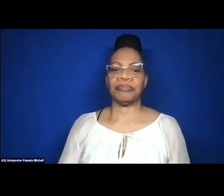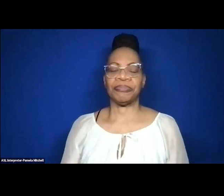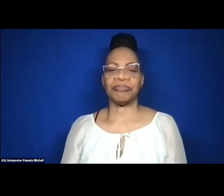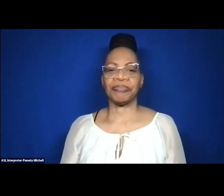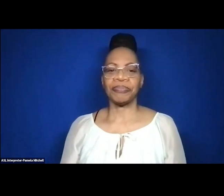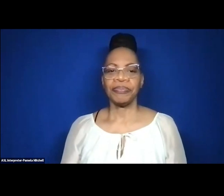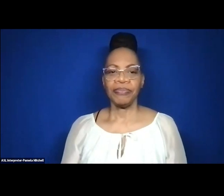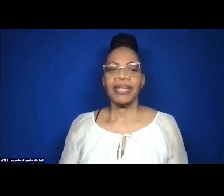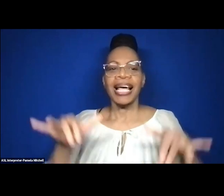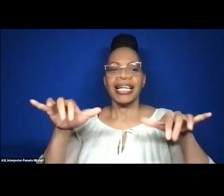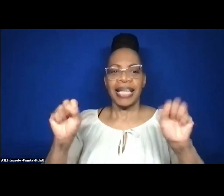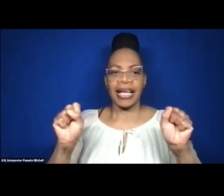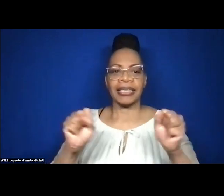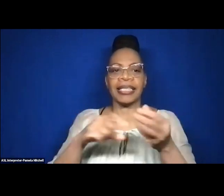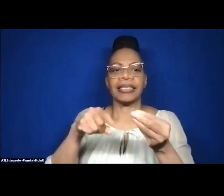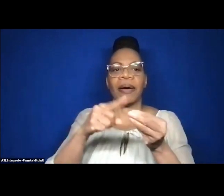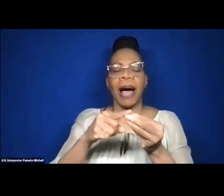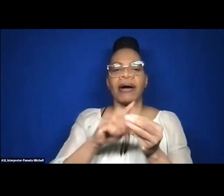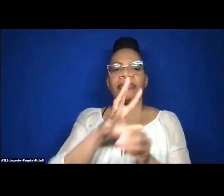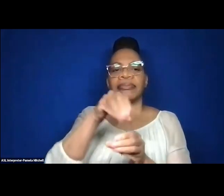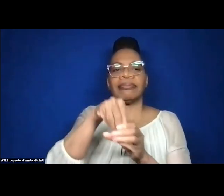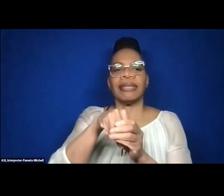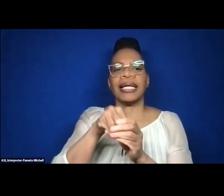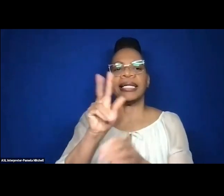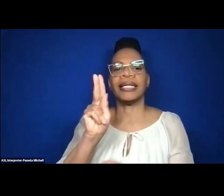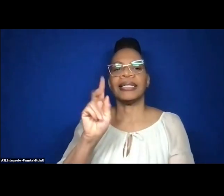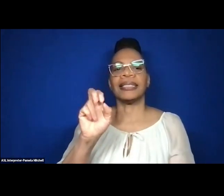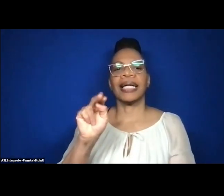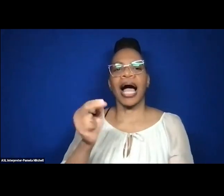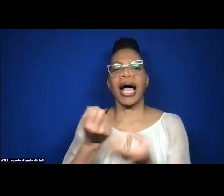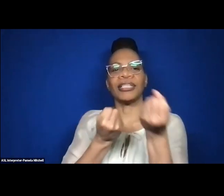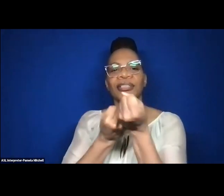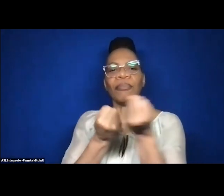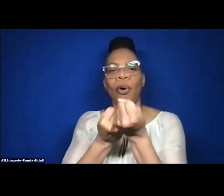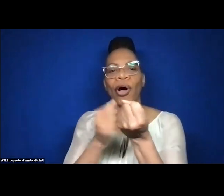[Pam] Sí, estamos aquí, sobre el apoyo en especie y los cambios en el subsidio de alquiler.